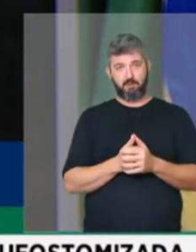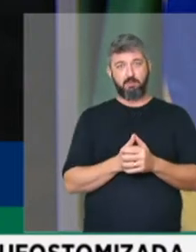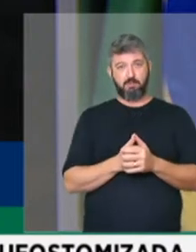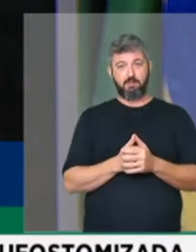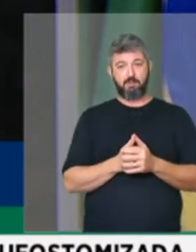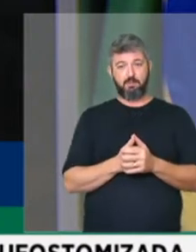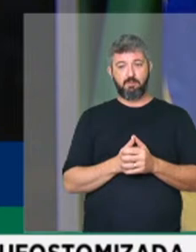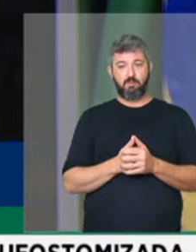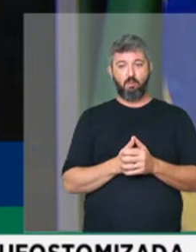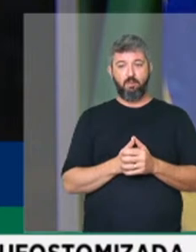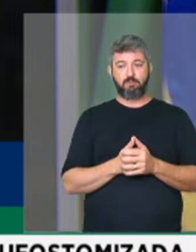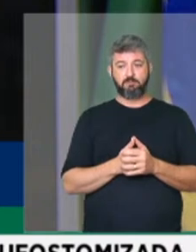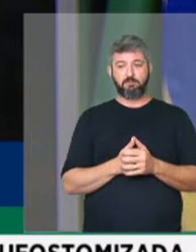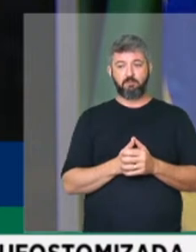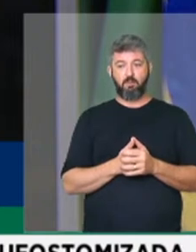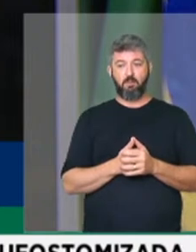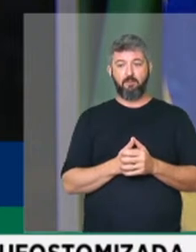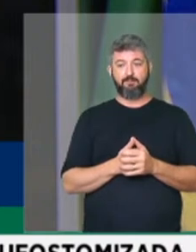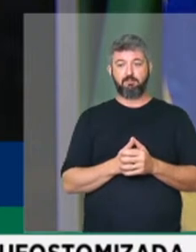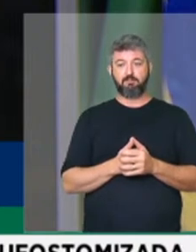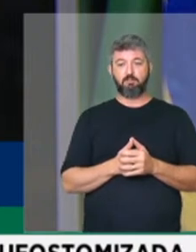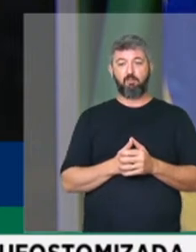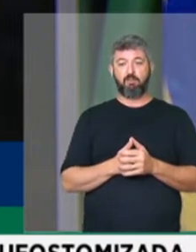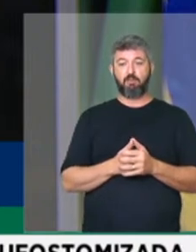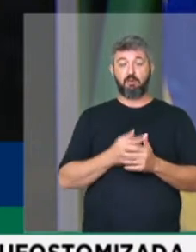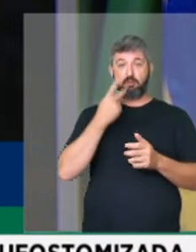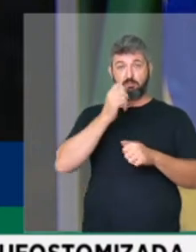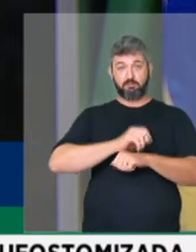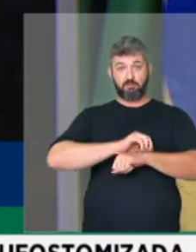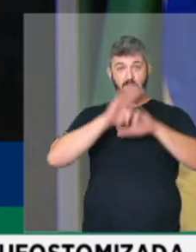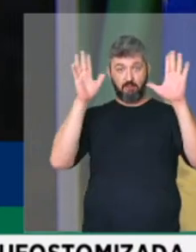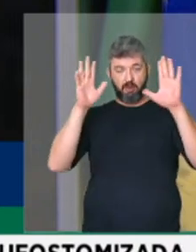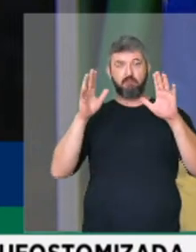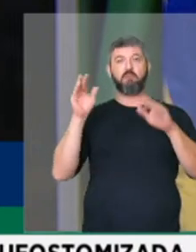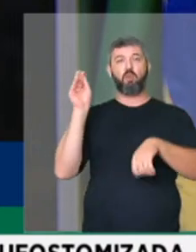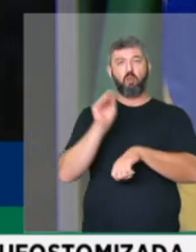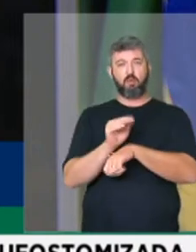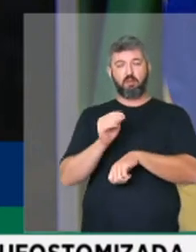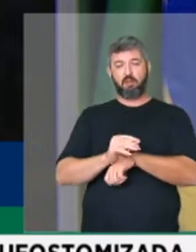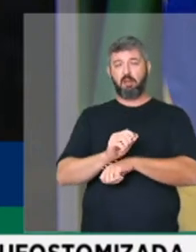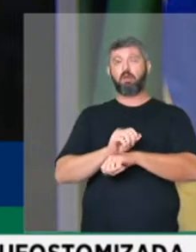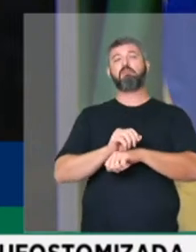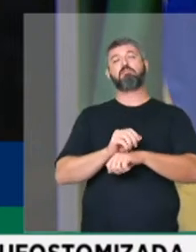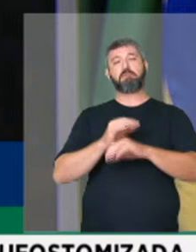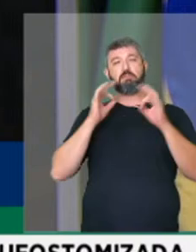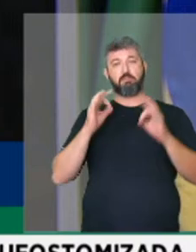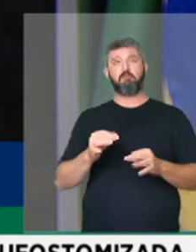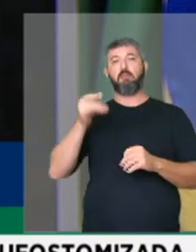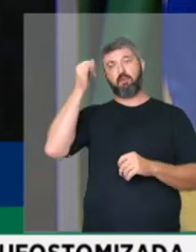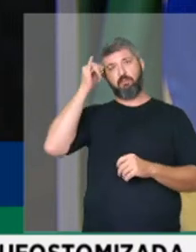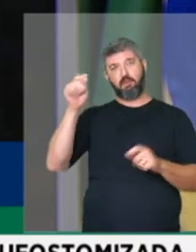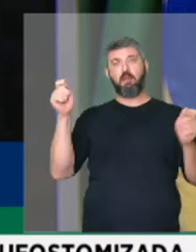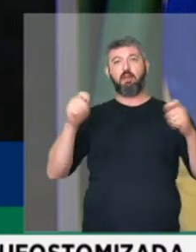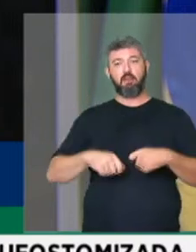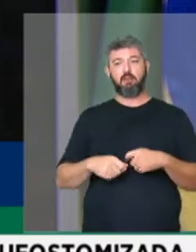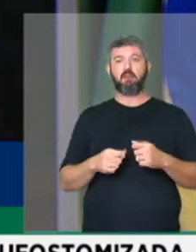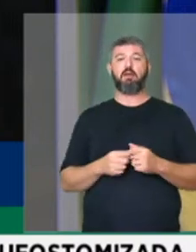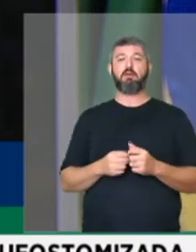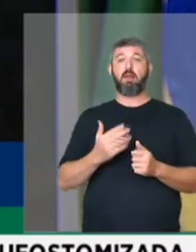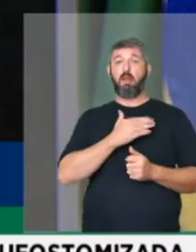ORIENTAÇÃO E DE ACESSO A PROFISSIONAIS ESPECIALIZADOS PODE SENTENCIAR AS CRIANÇAS A SE MANTEREM TRACS TMIZADAS NÃO SÓ DURANTE SUA INFÂ NCIA, MAS TAMBÉM DURANTE TODA